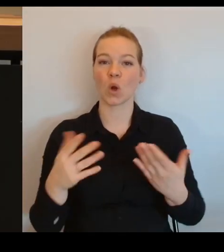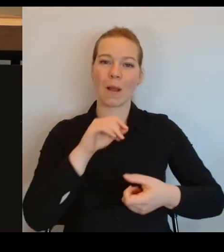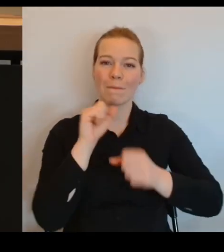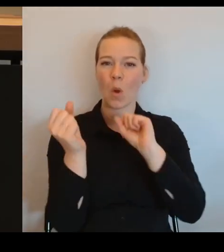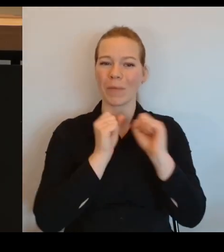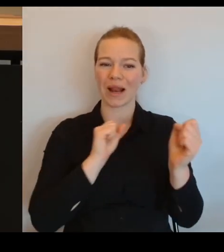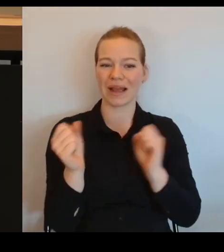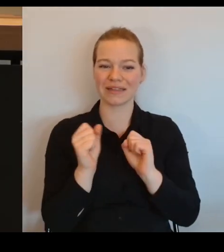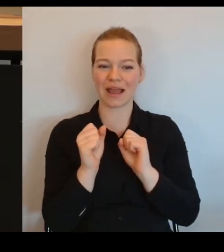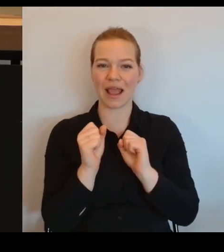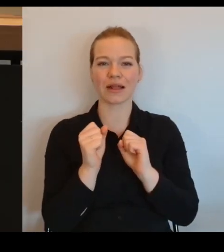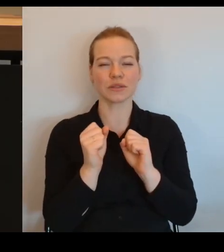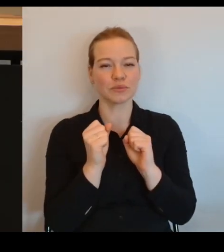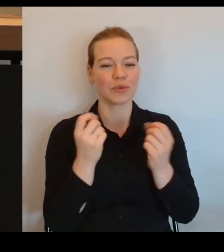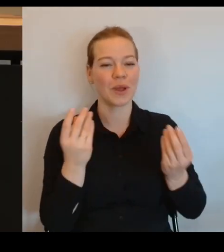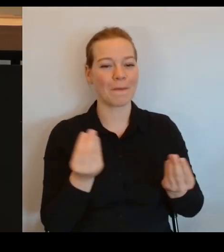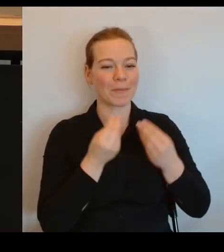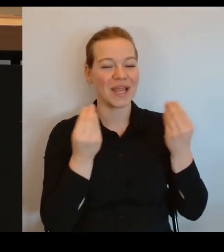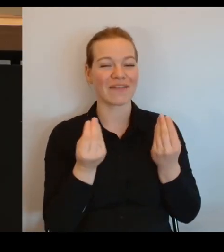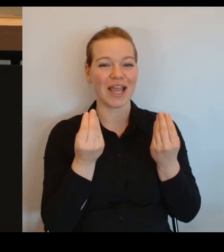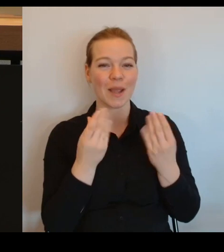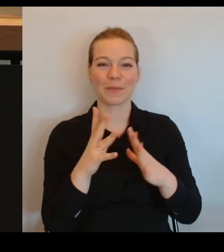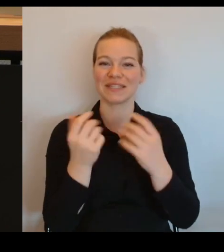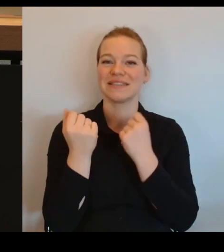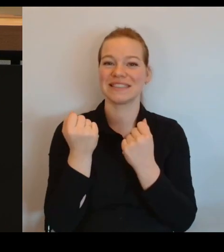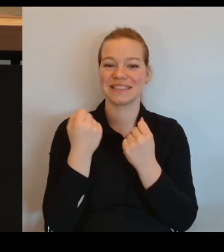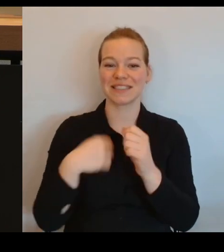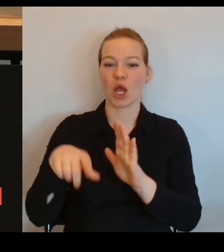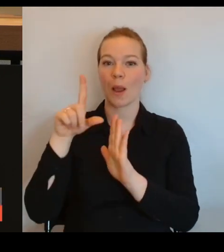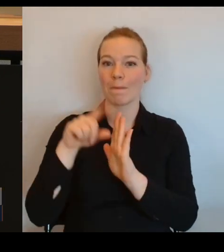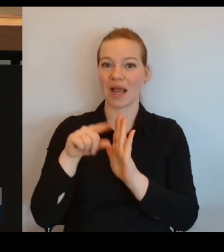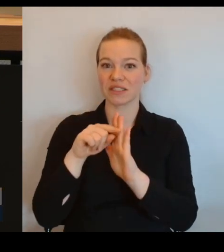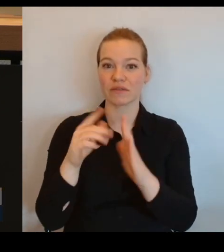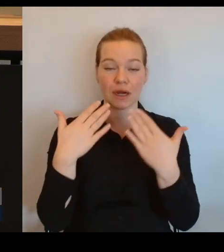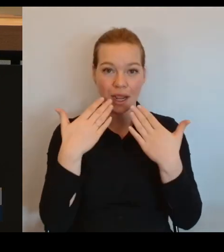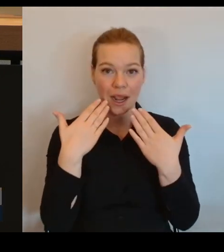den Weg dorthin betrifft, so haben wir unterschiedliche Herangehensweisen.